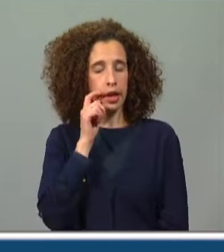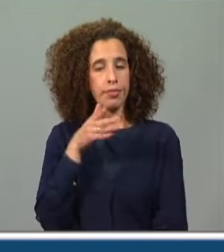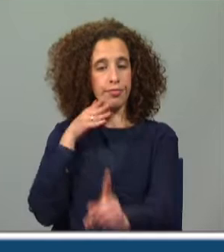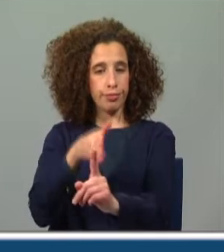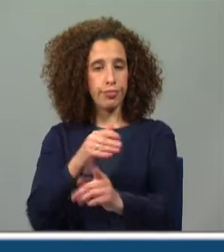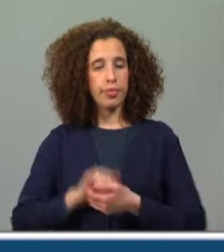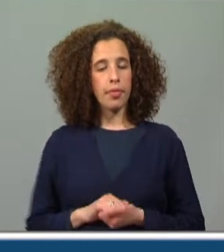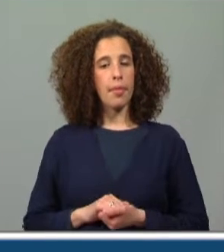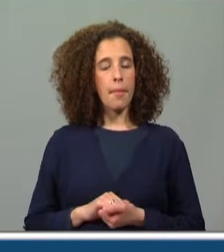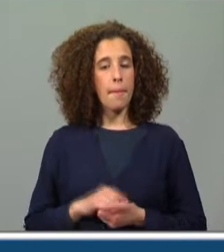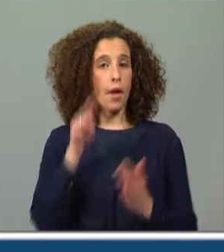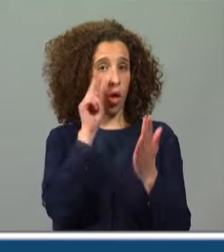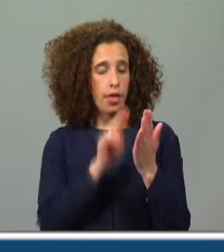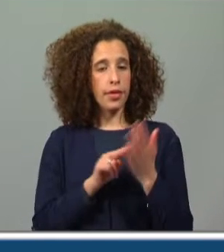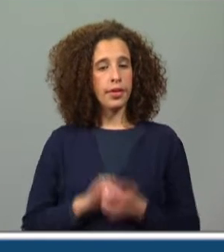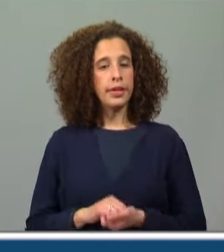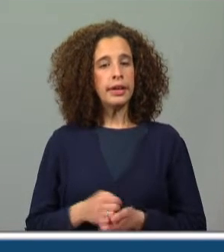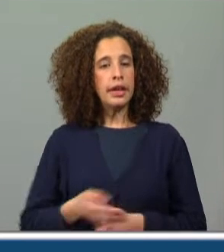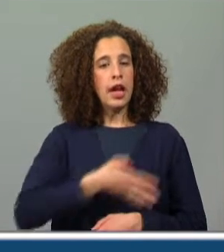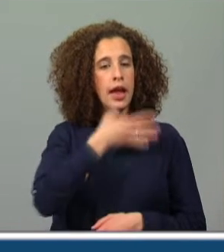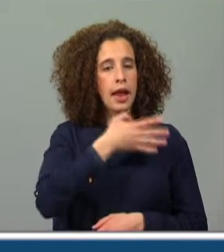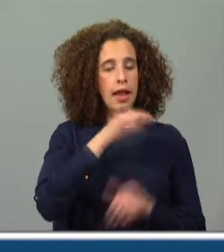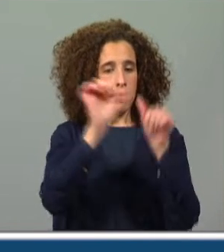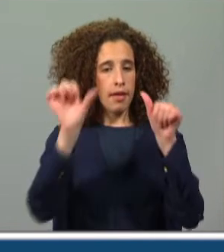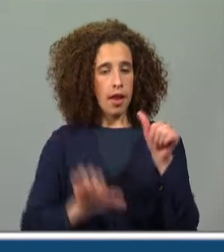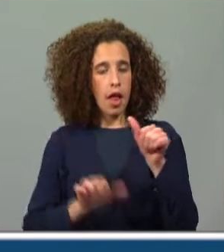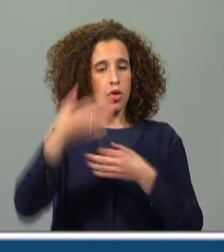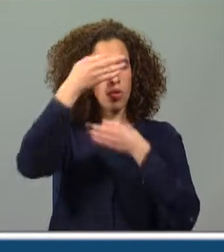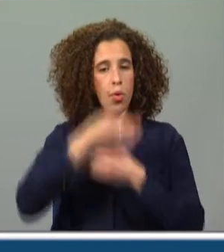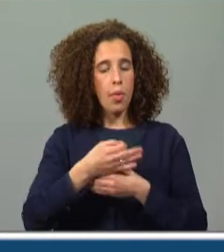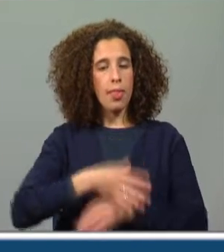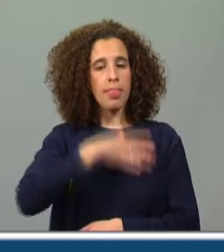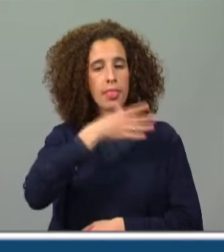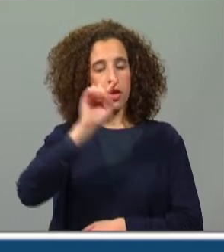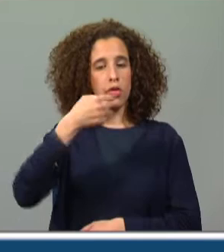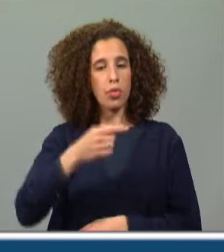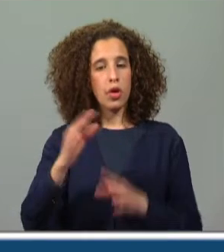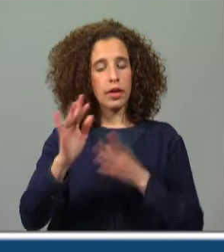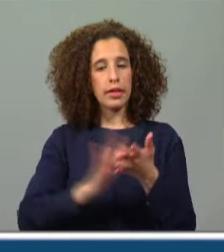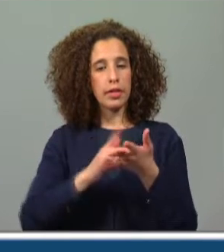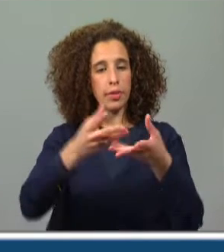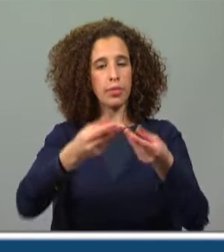alguma leitor relata o comportamento da narrador após receber o livro interpreta 一些讀者報告了解說員收到書後翻譯